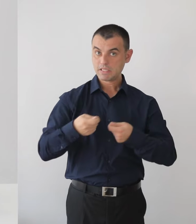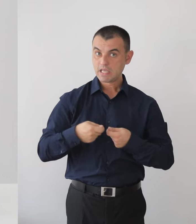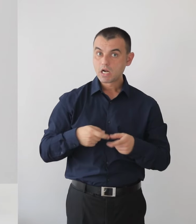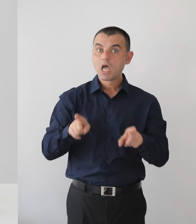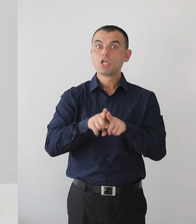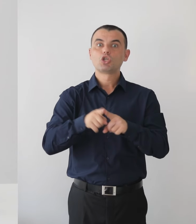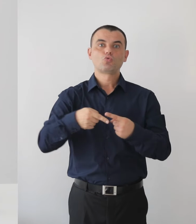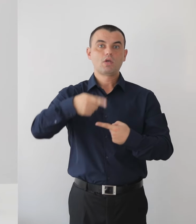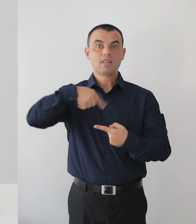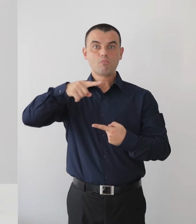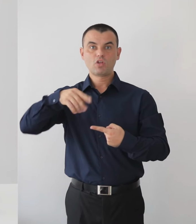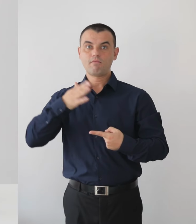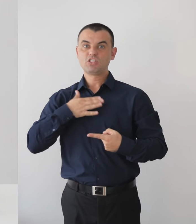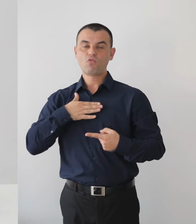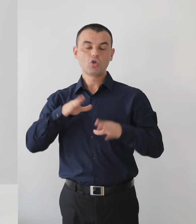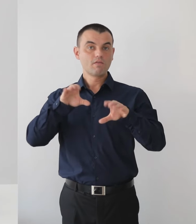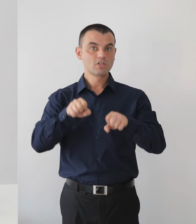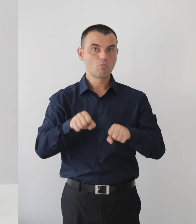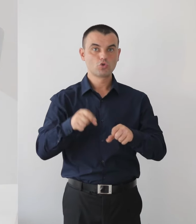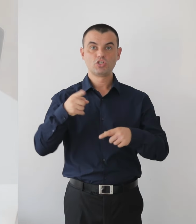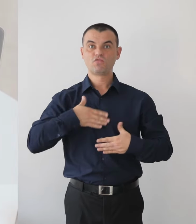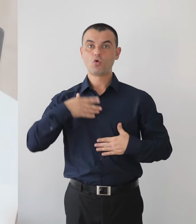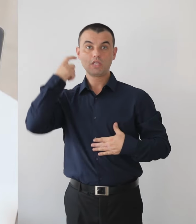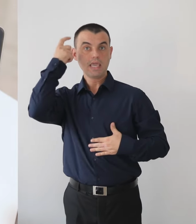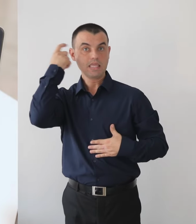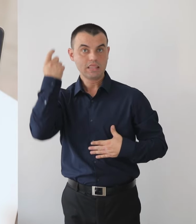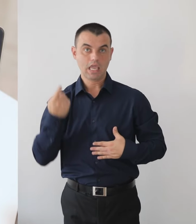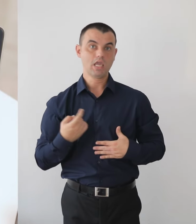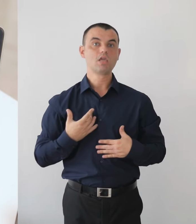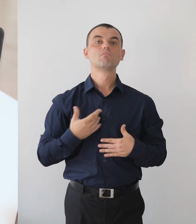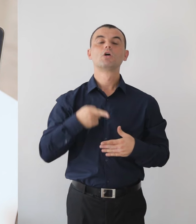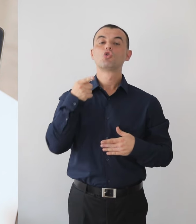и тенденциите за подобряване на фотографията, идеите и изобретателността.